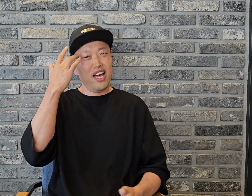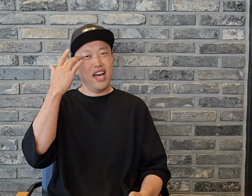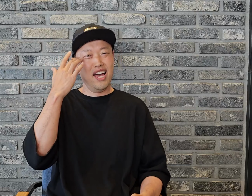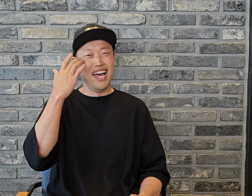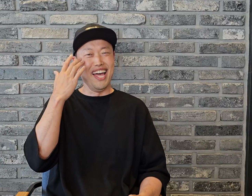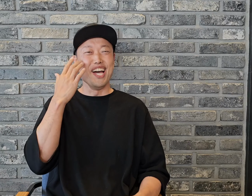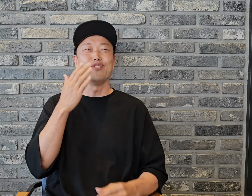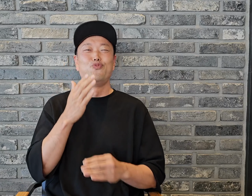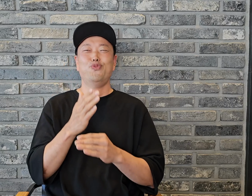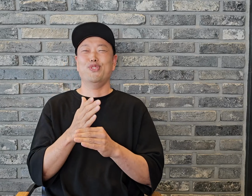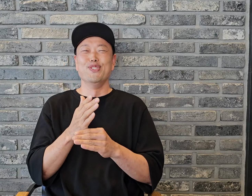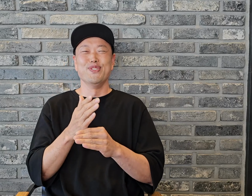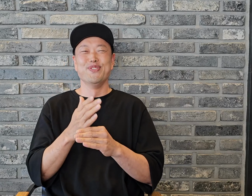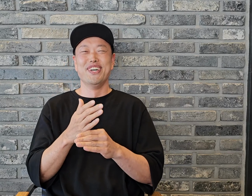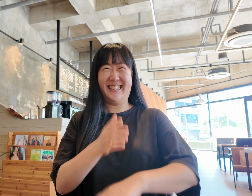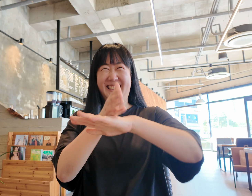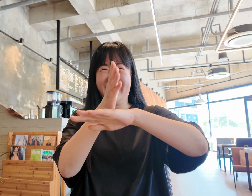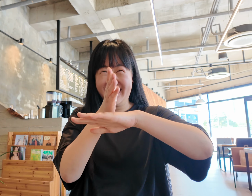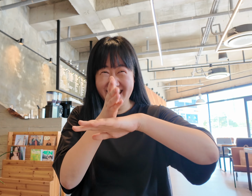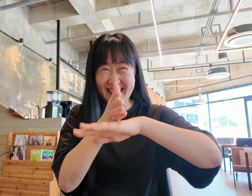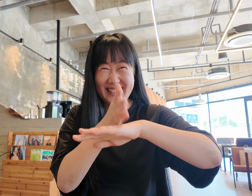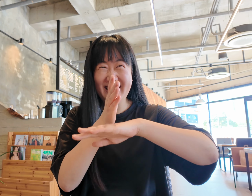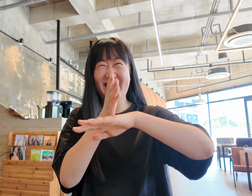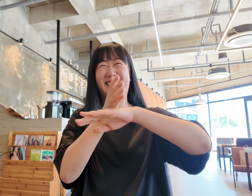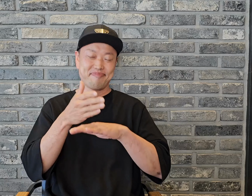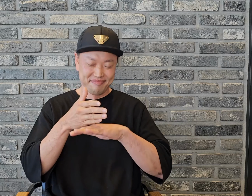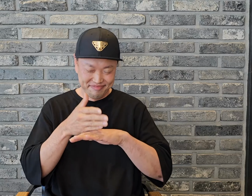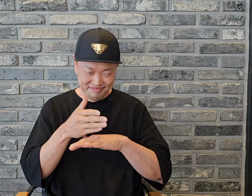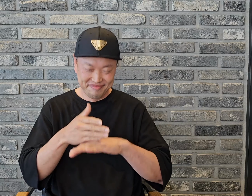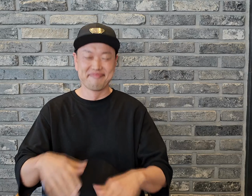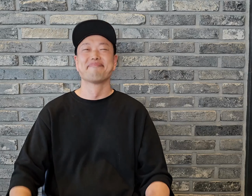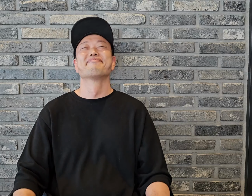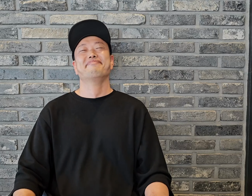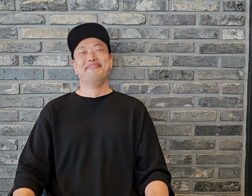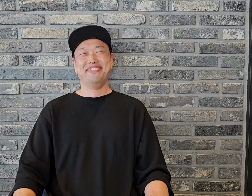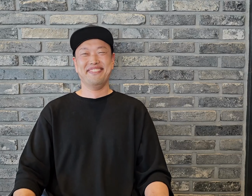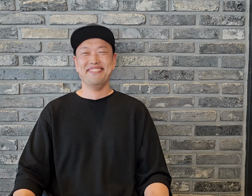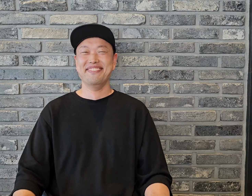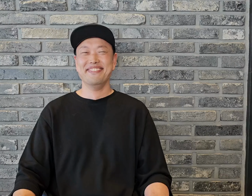너무 떨리는데요 감사합니다 ㅋㅋㅋ 감사합니다